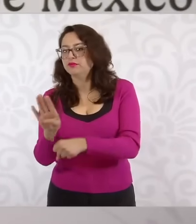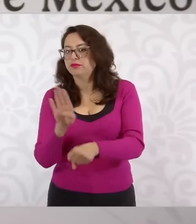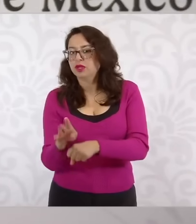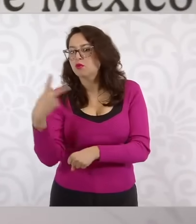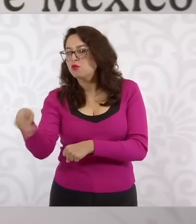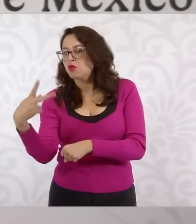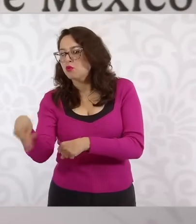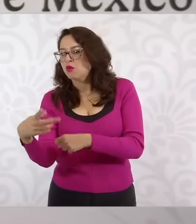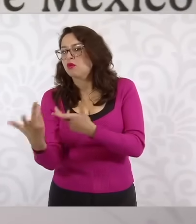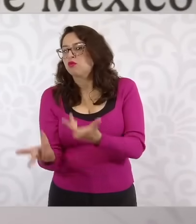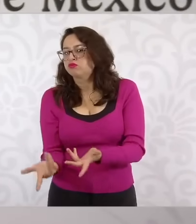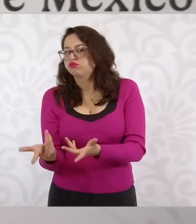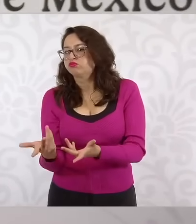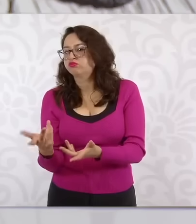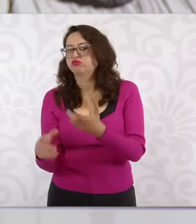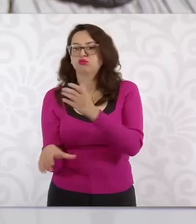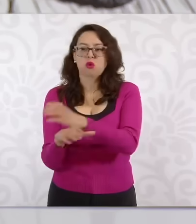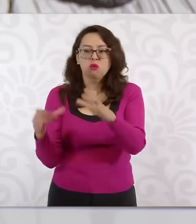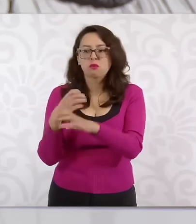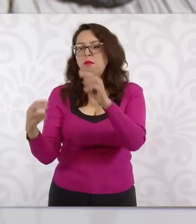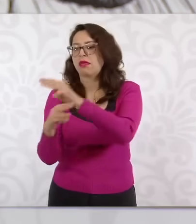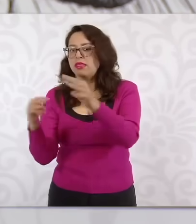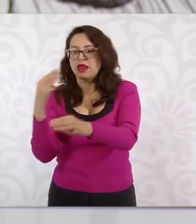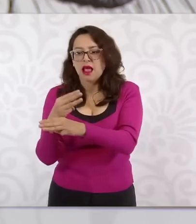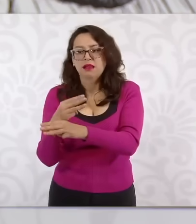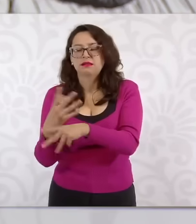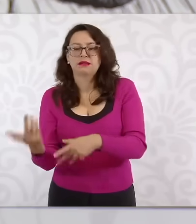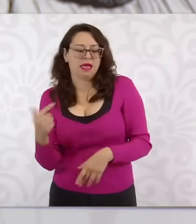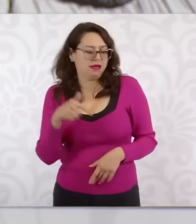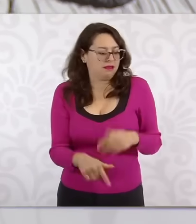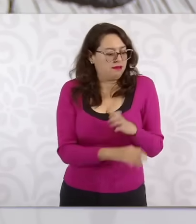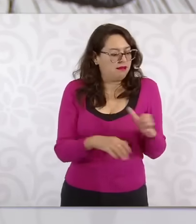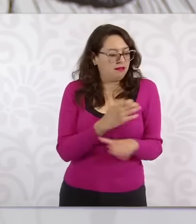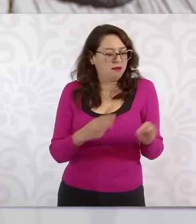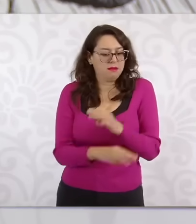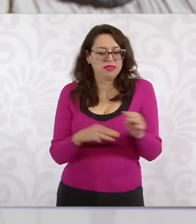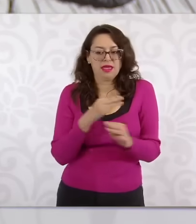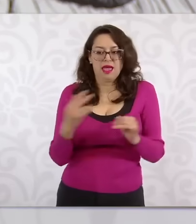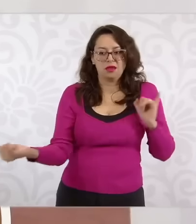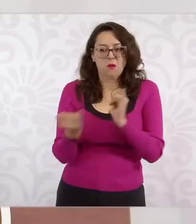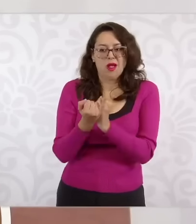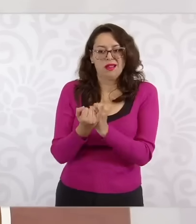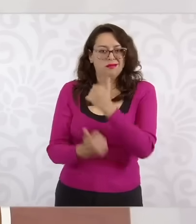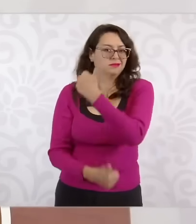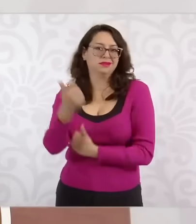impactar algo en México o viceversa. Entonces, son acciones complementarias para nuestras economías